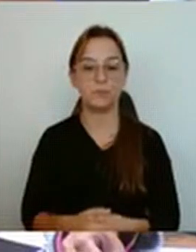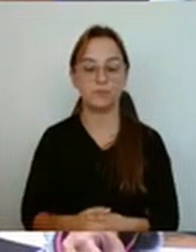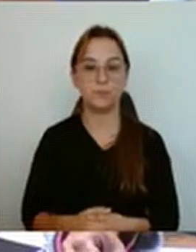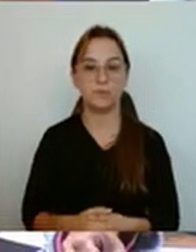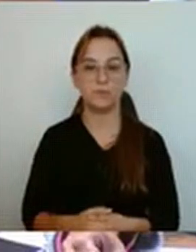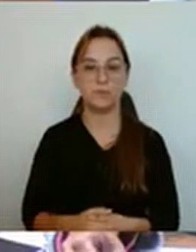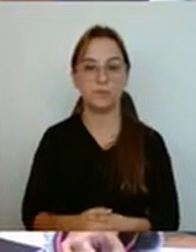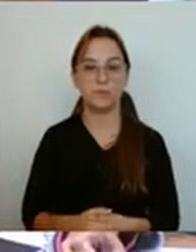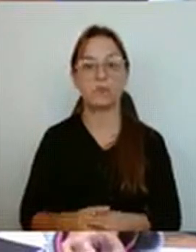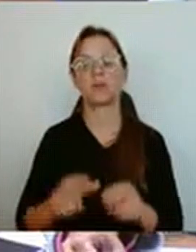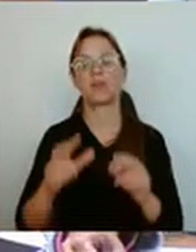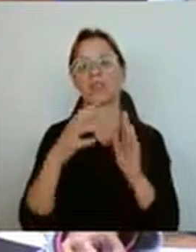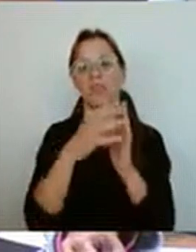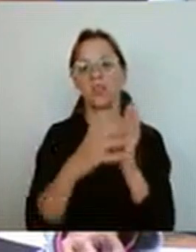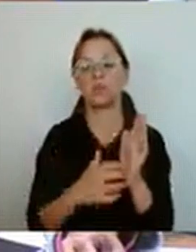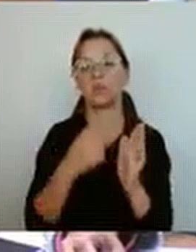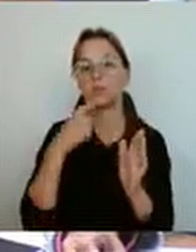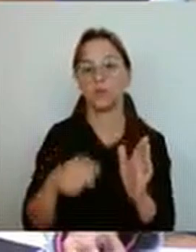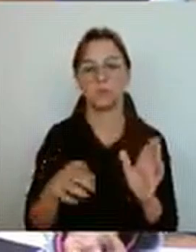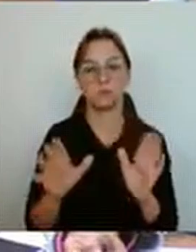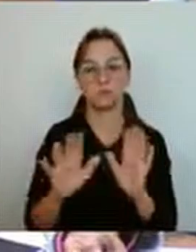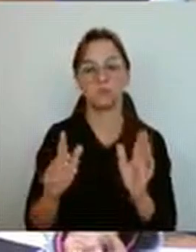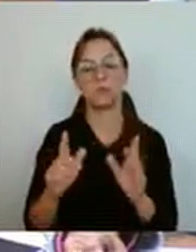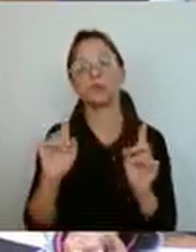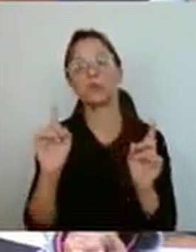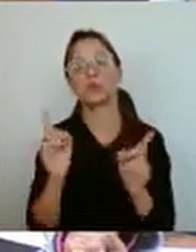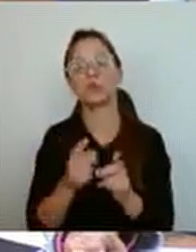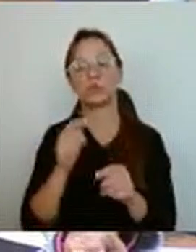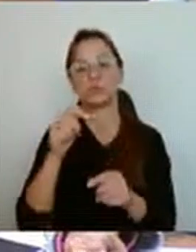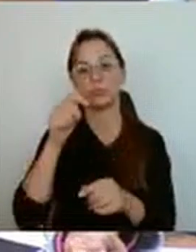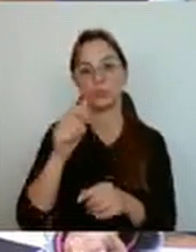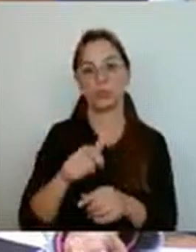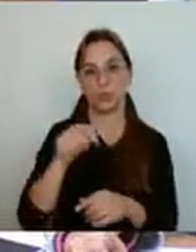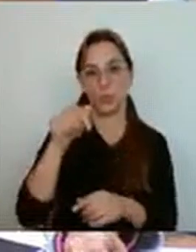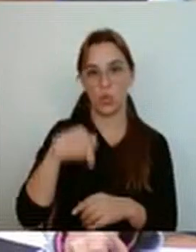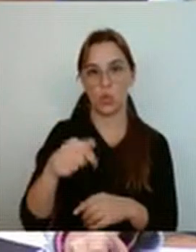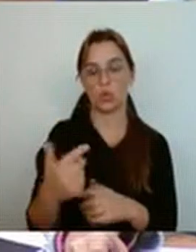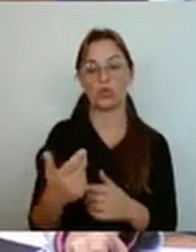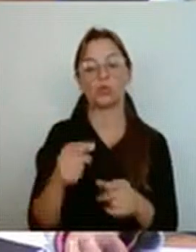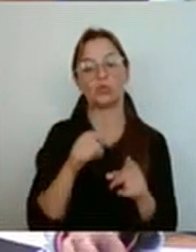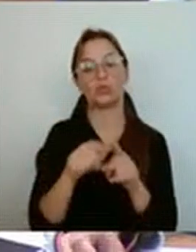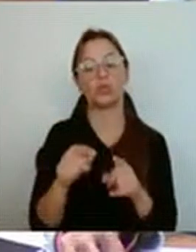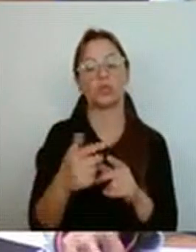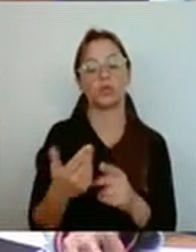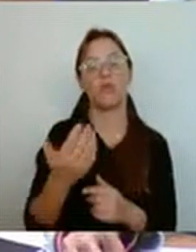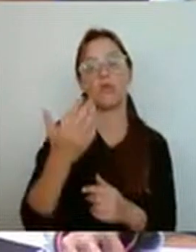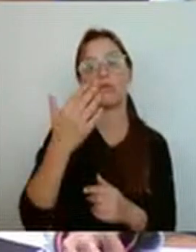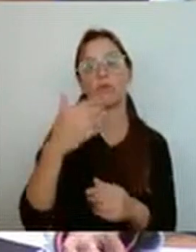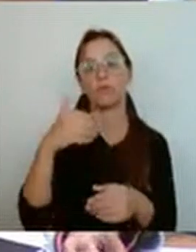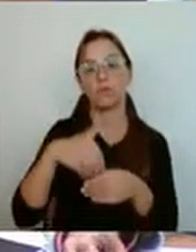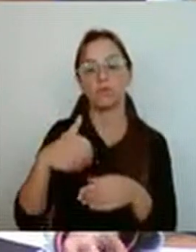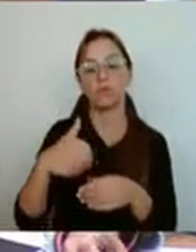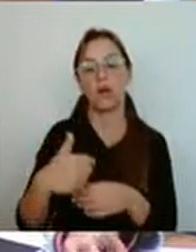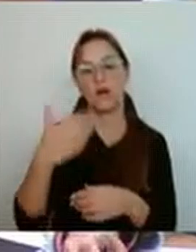mas presumo que hoje os deputados votarão em consciência. Primeiro, querem ou não os